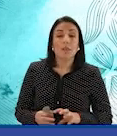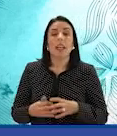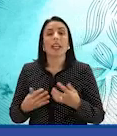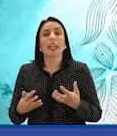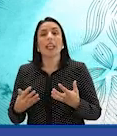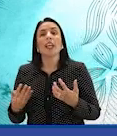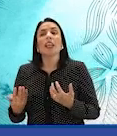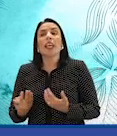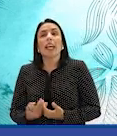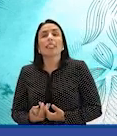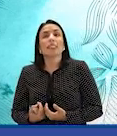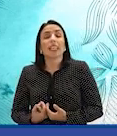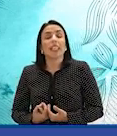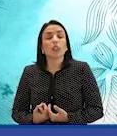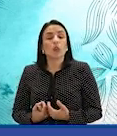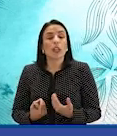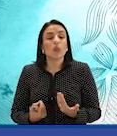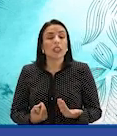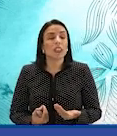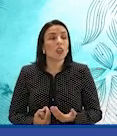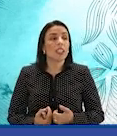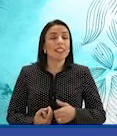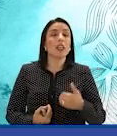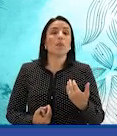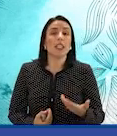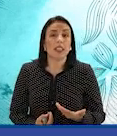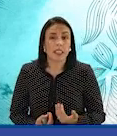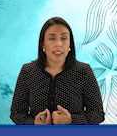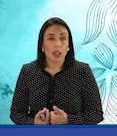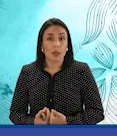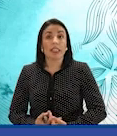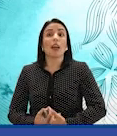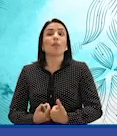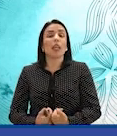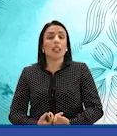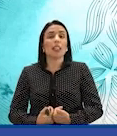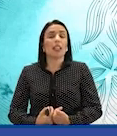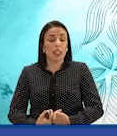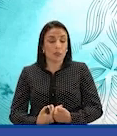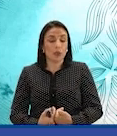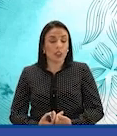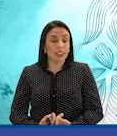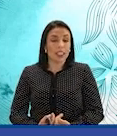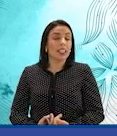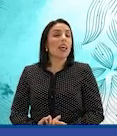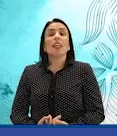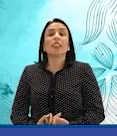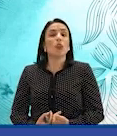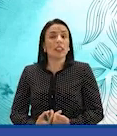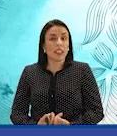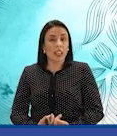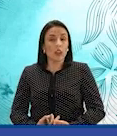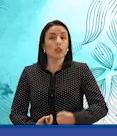para que de sus recomendaciones y emita el dictamen. También tiene la potestad de no hacerlo.